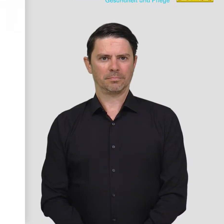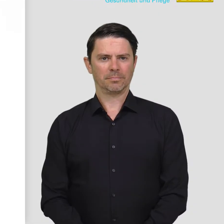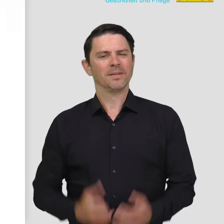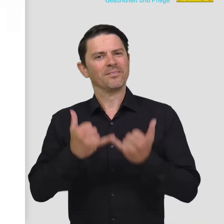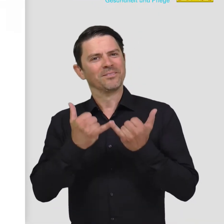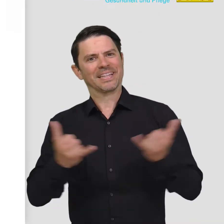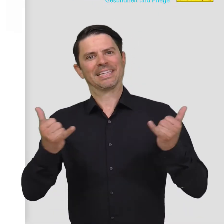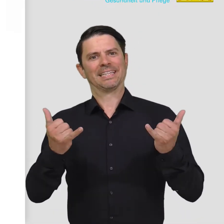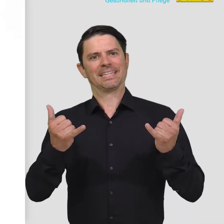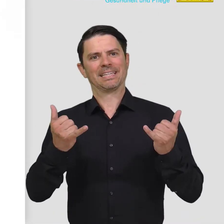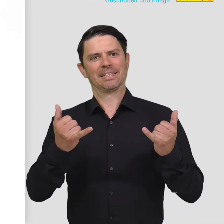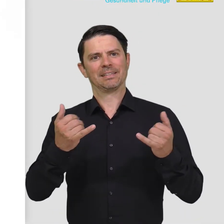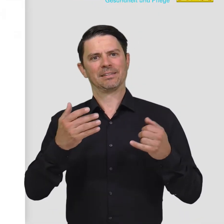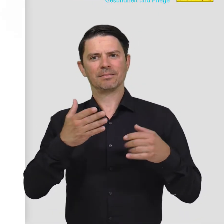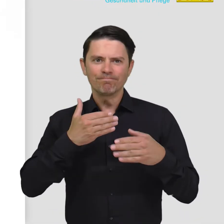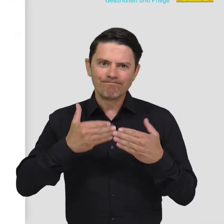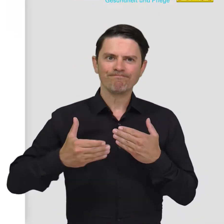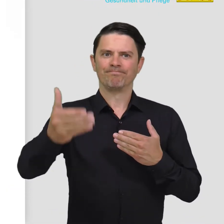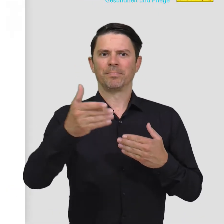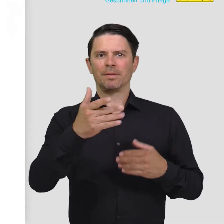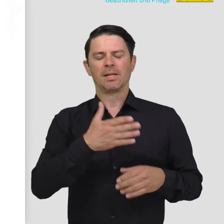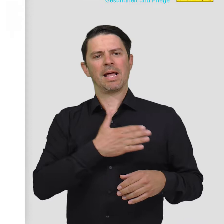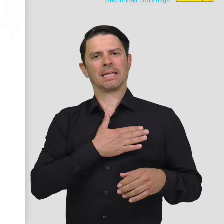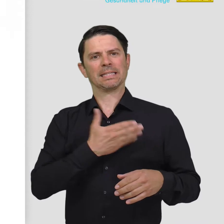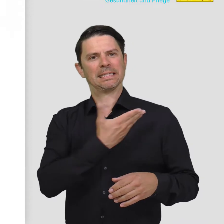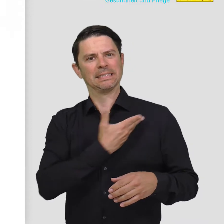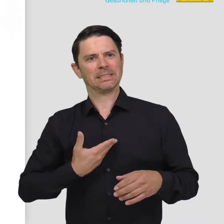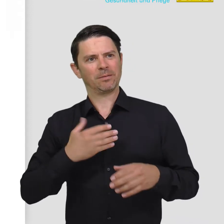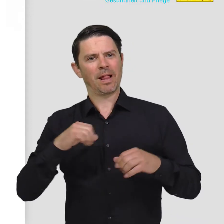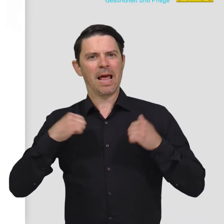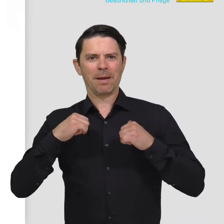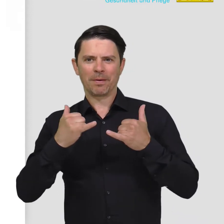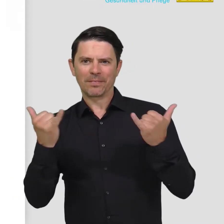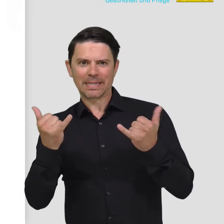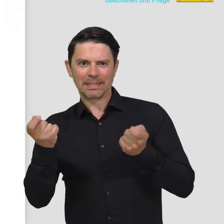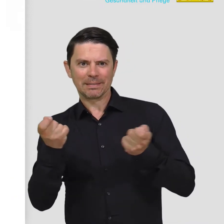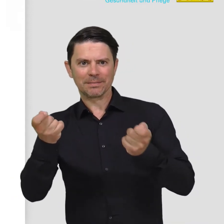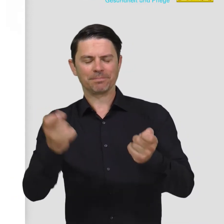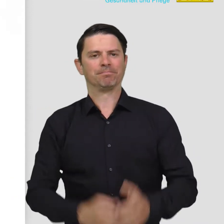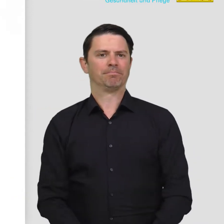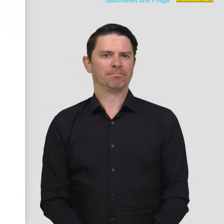Ihr Weg zu einem herzgesunden Lebensstil